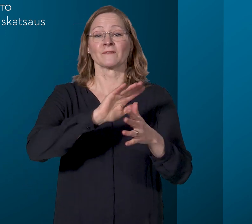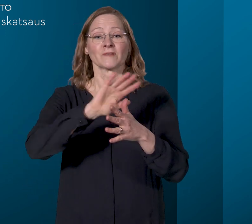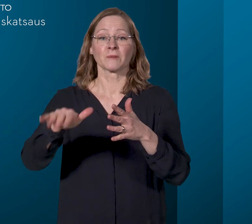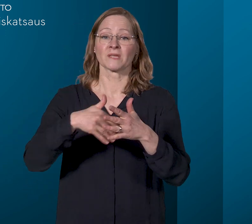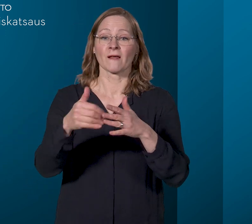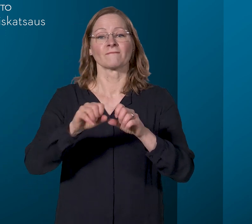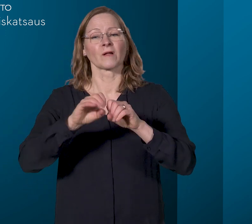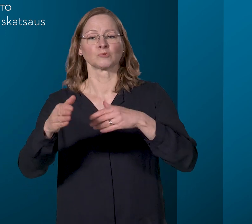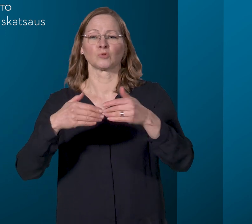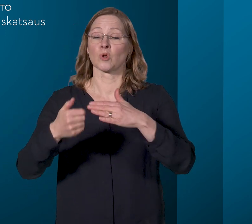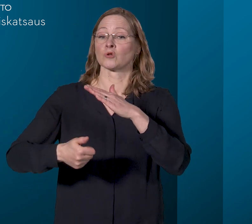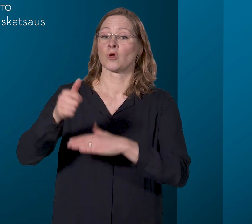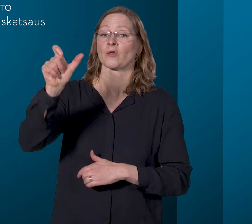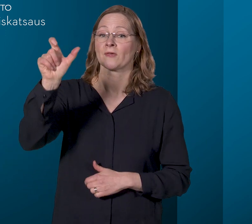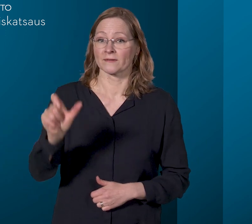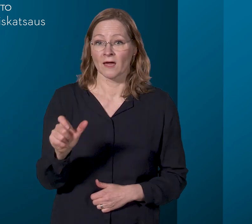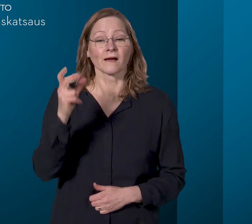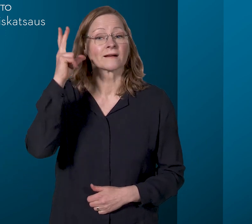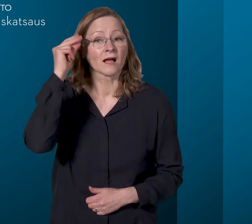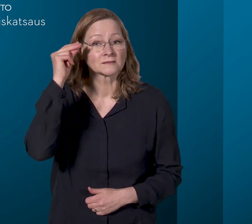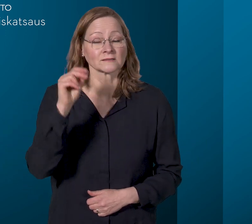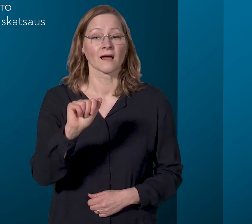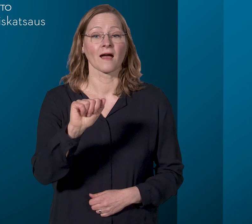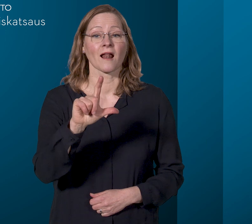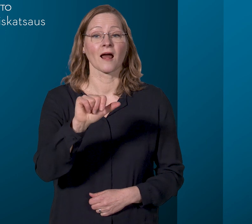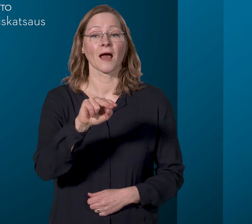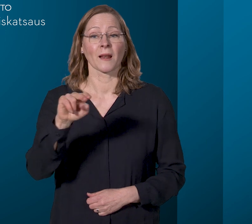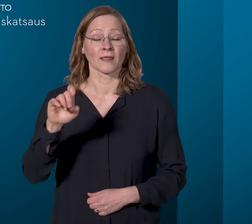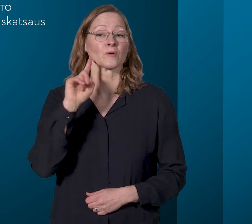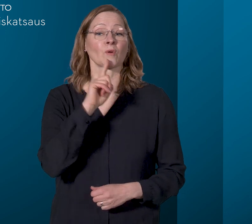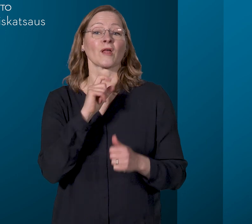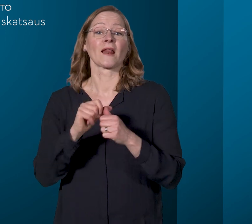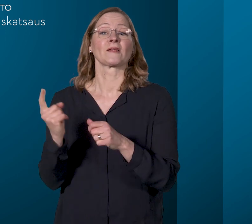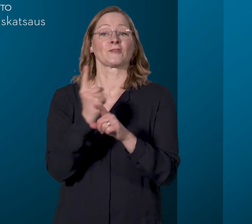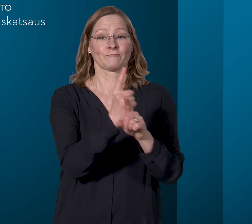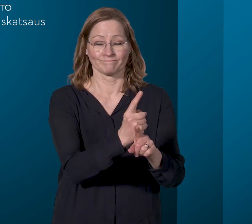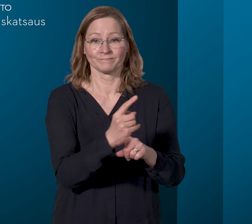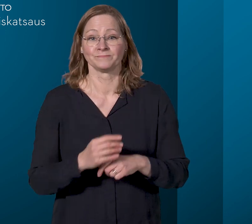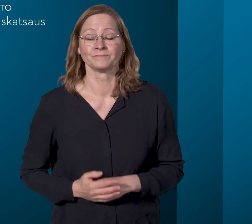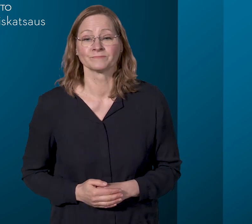viittomakieli- ja vaikuttamistyön johtaja Kaisa Alanne Kuurojen Liitosta.